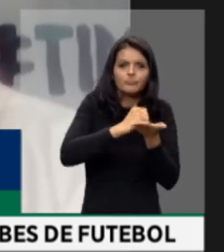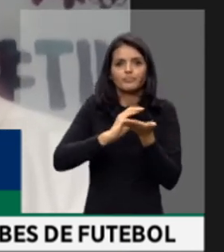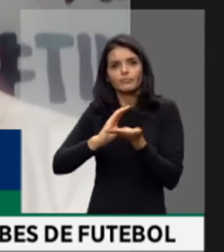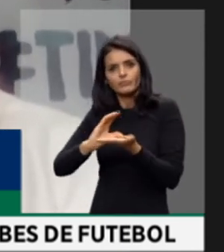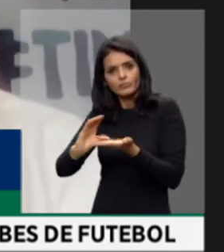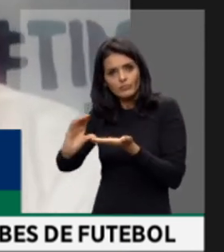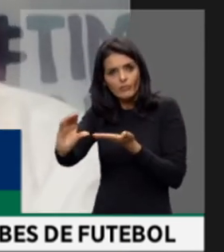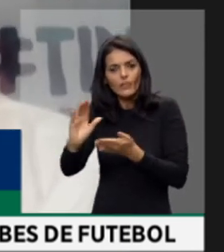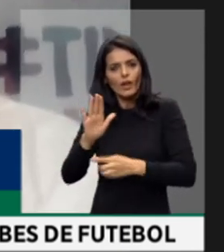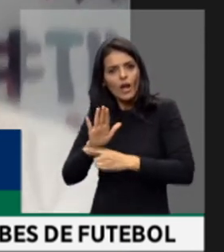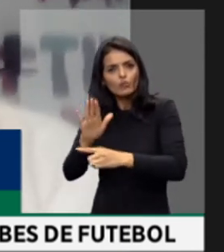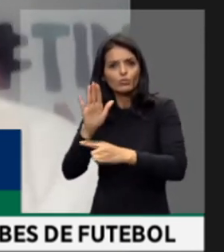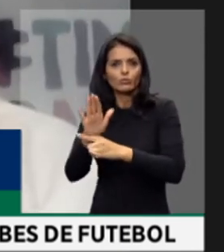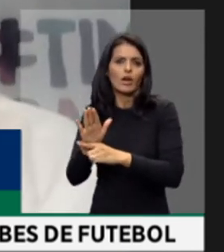DESSES JOGADORES. AGORA, COM ESTE DISPOSITIVO, SE RETIRA